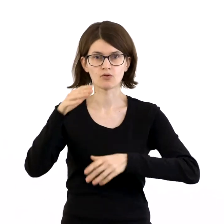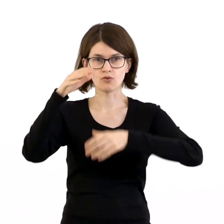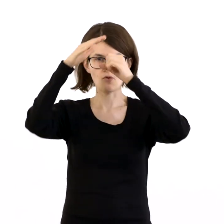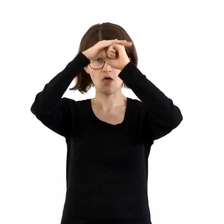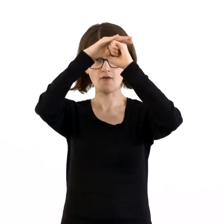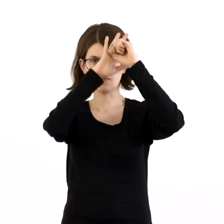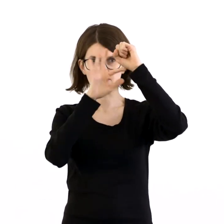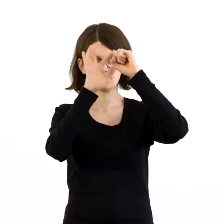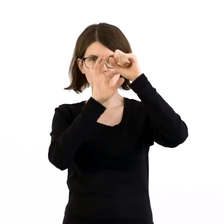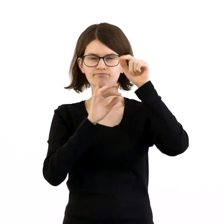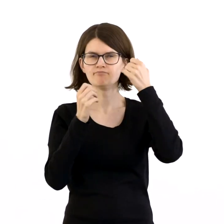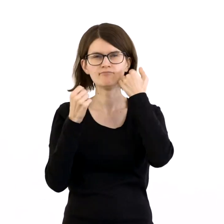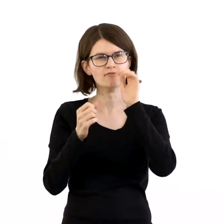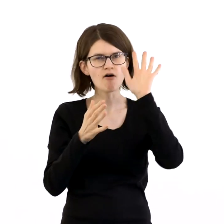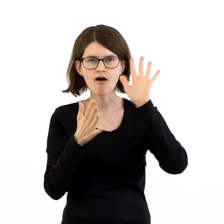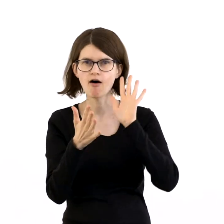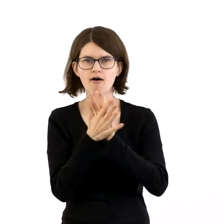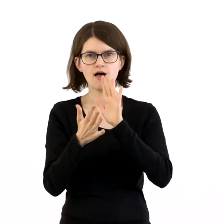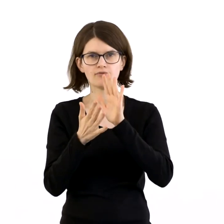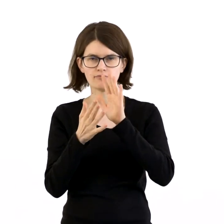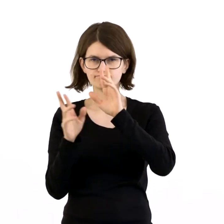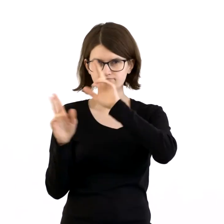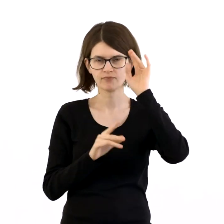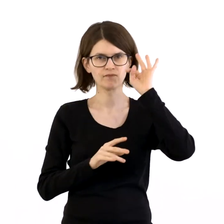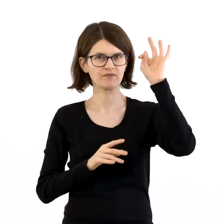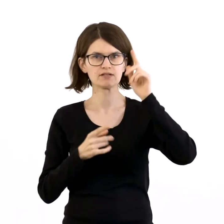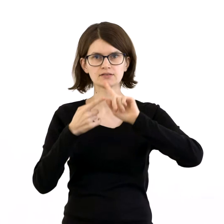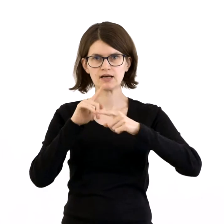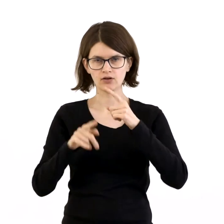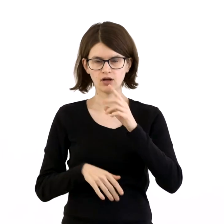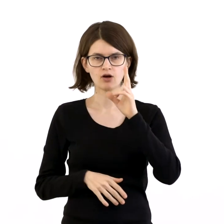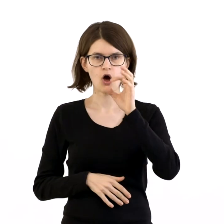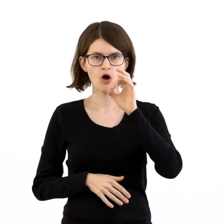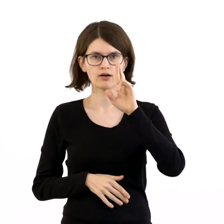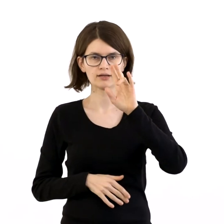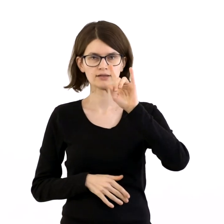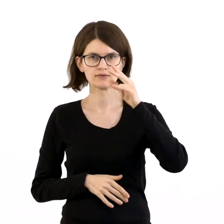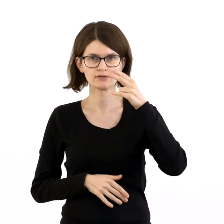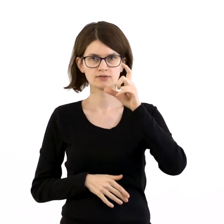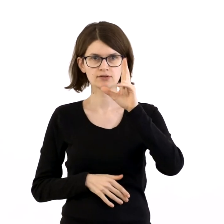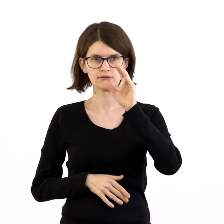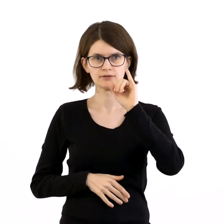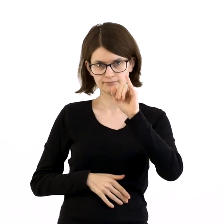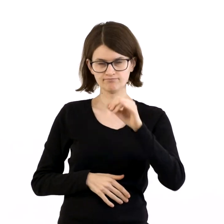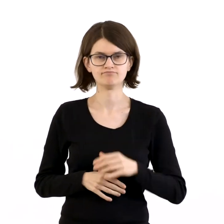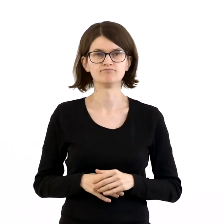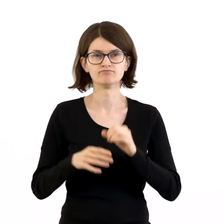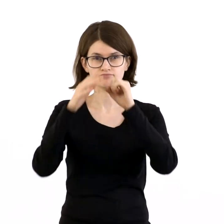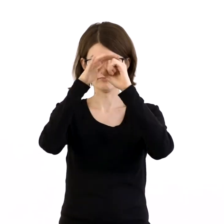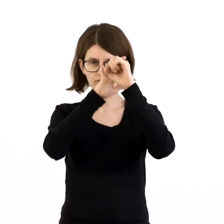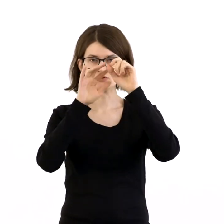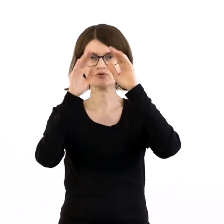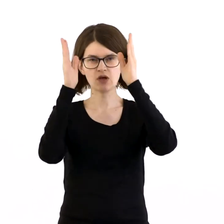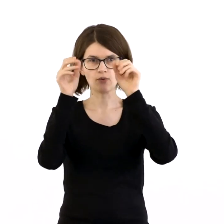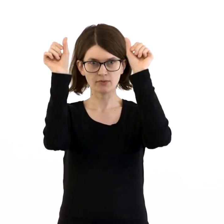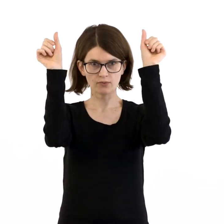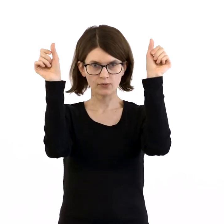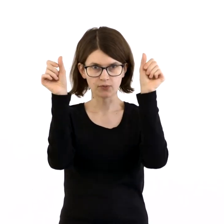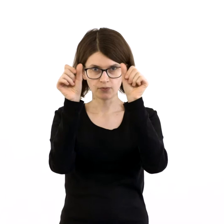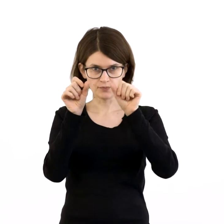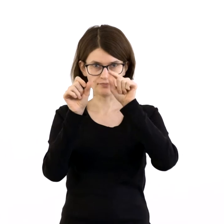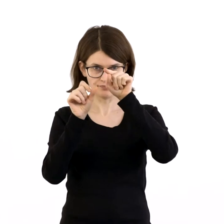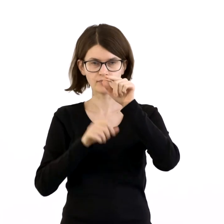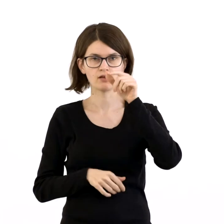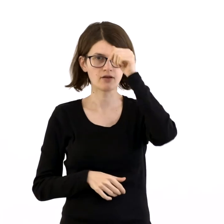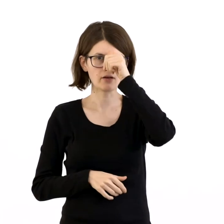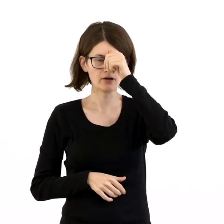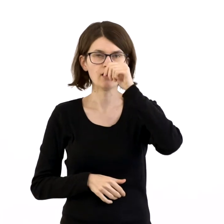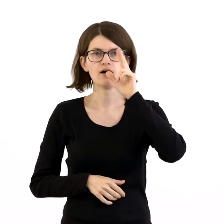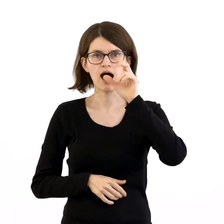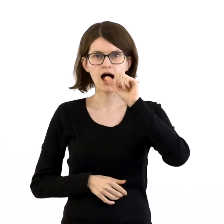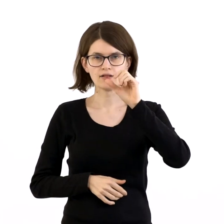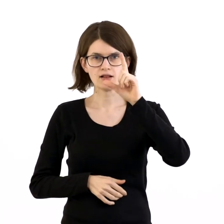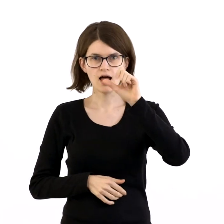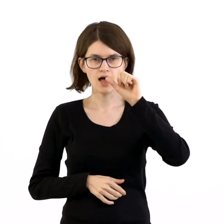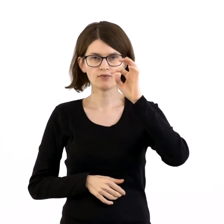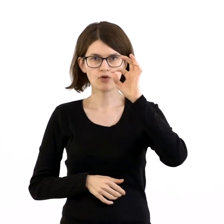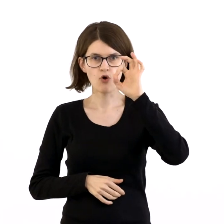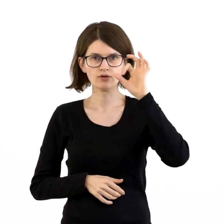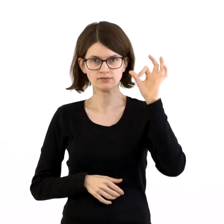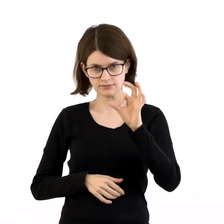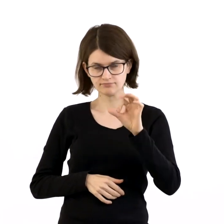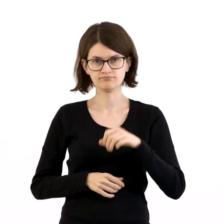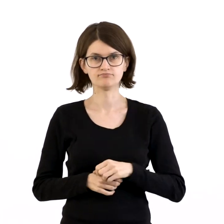Głowica – najbardziej charakterystyczny element wyróżniający styl koryncki, ma kształt kielicha (kalatosu)